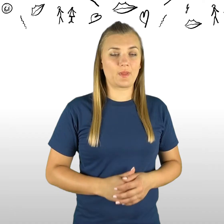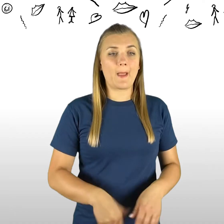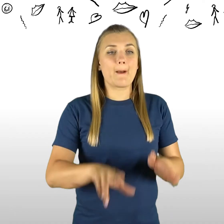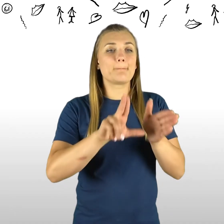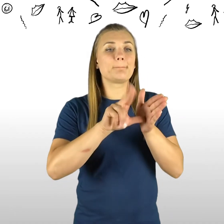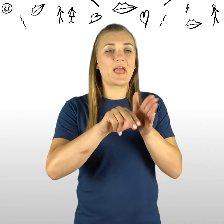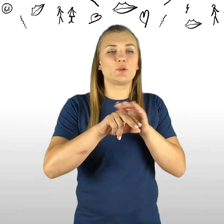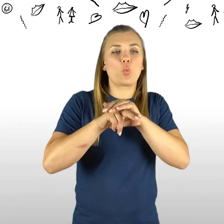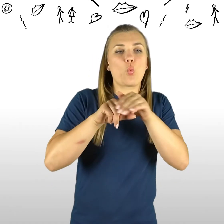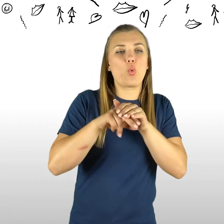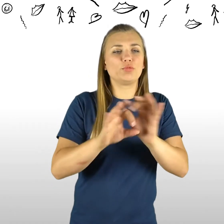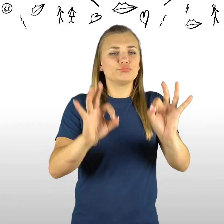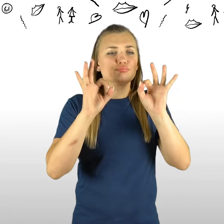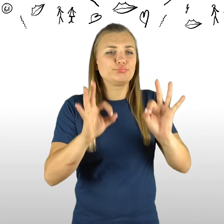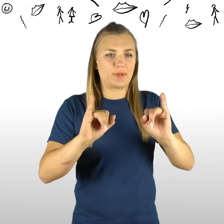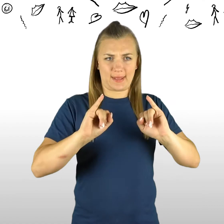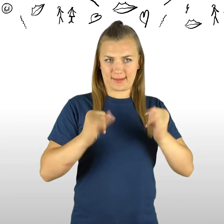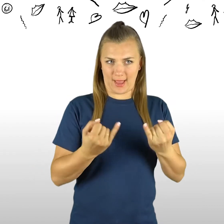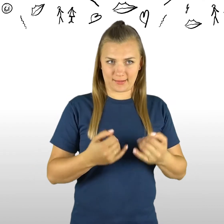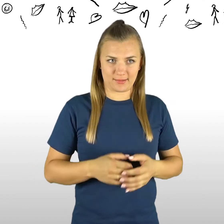Jak dobrze myć penisa?